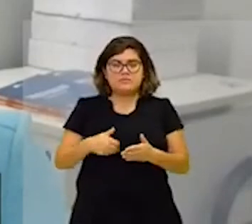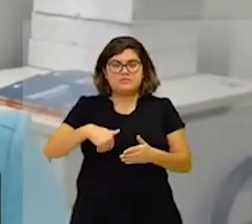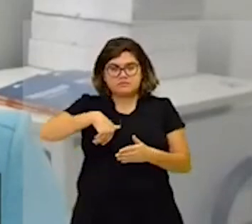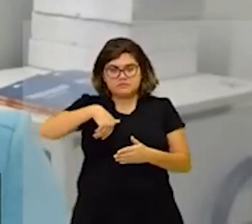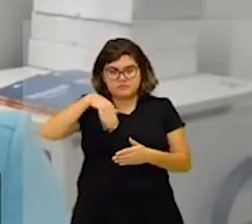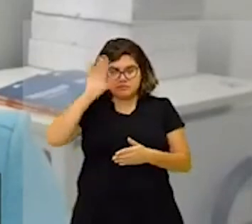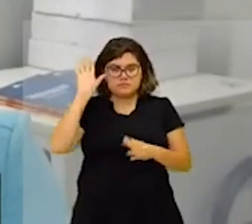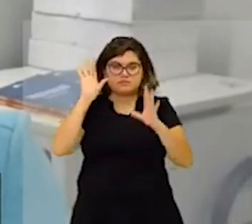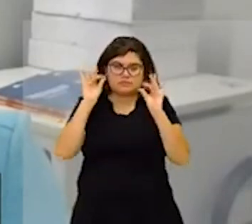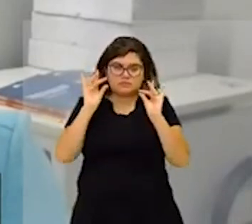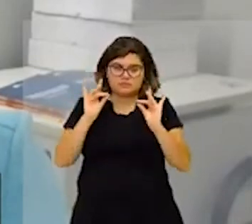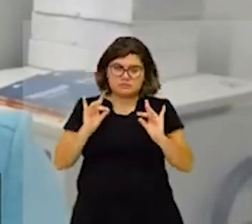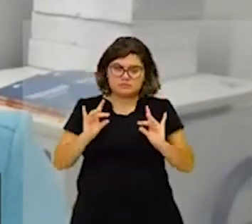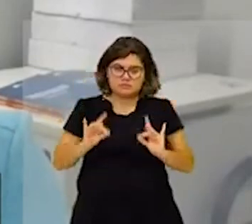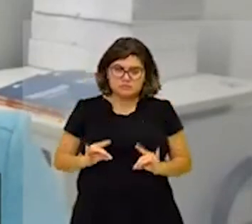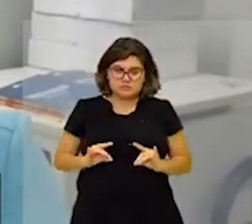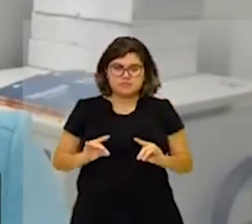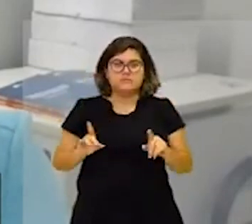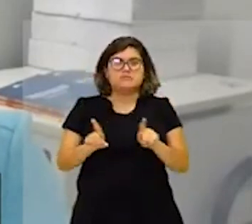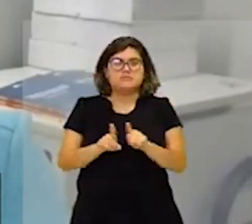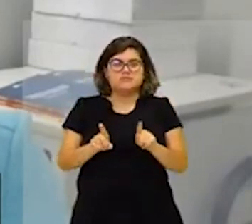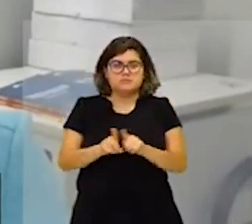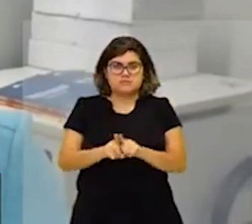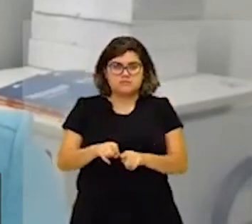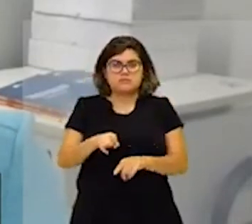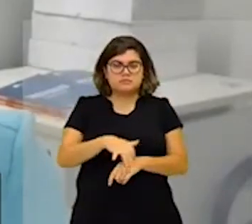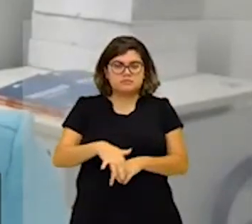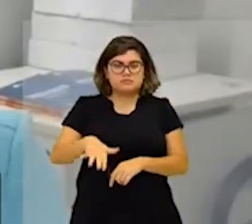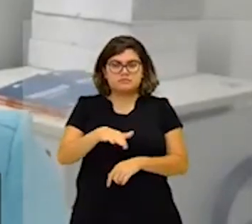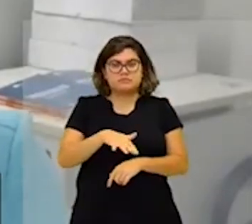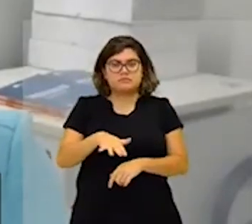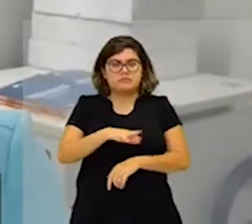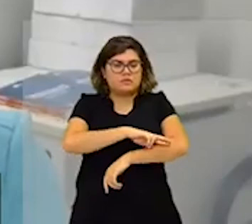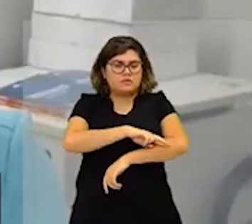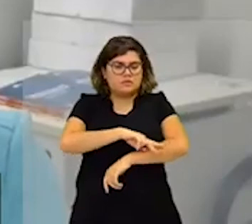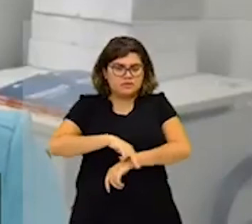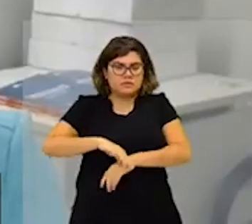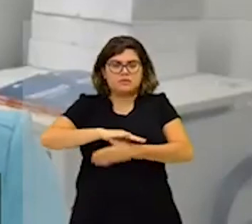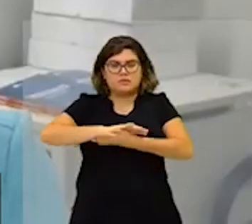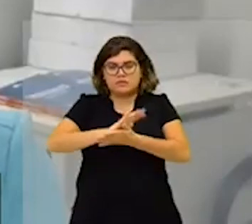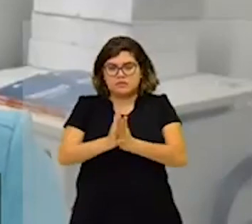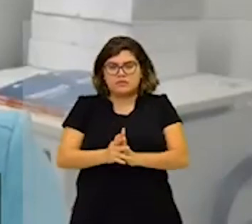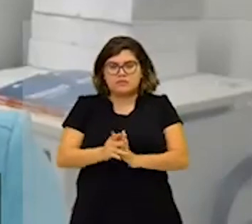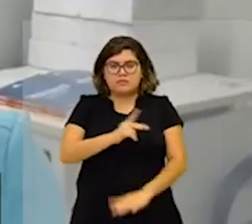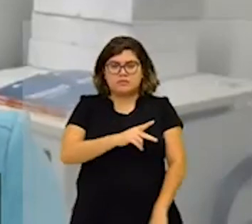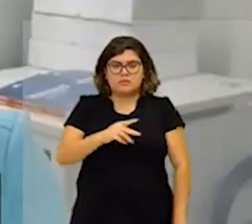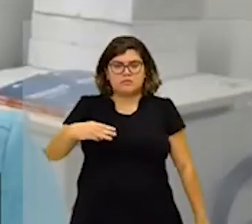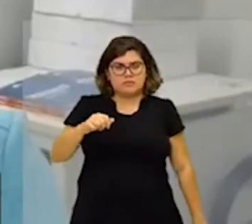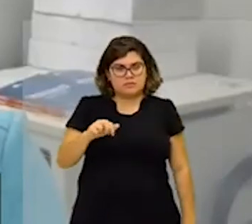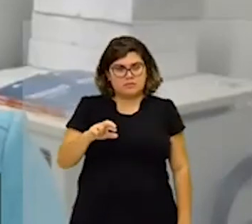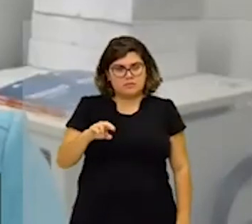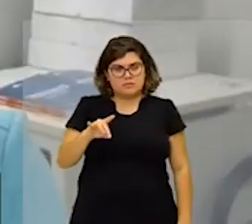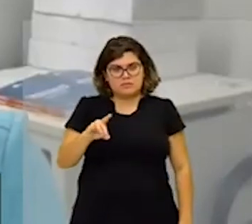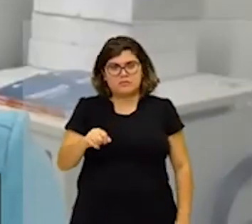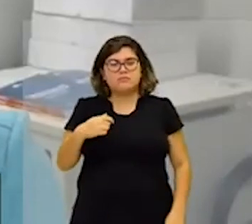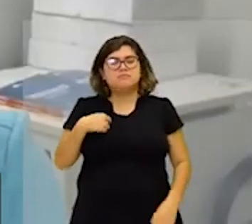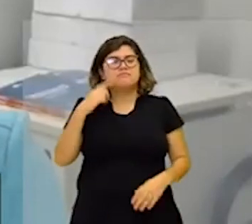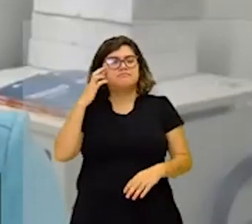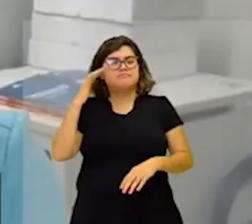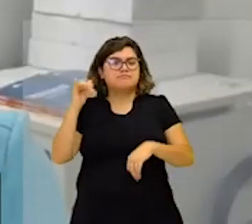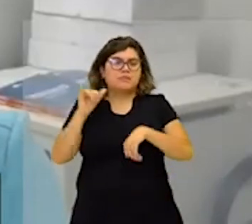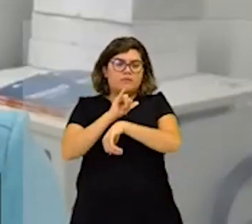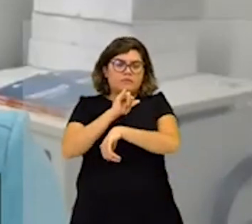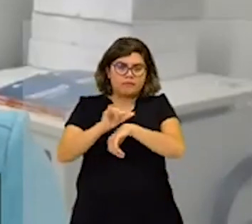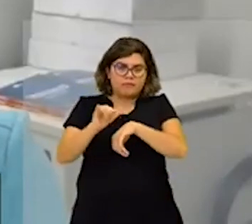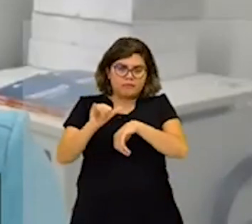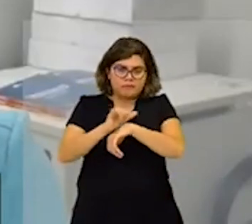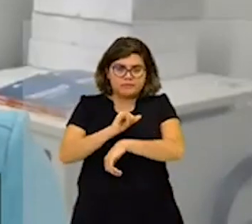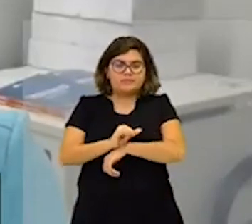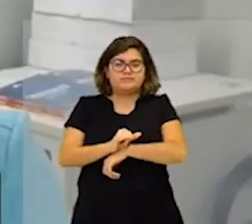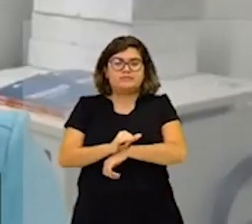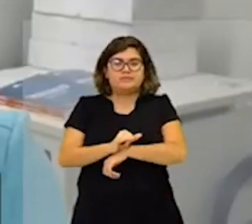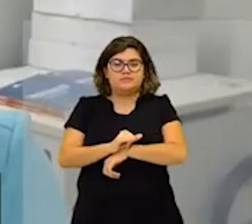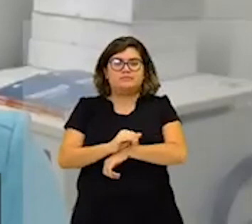específica e com a questão racial Professor Amarildo pensa as formas da rede melhorar o